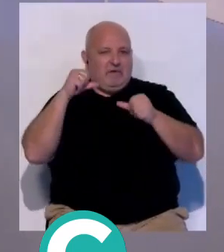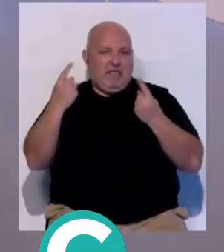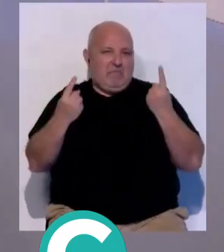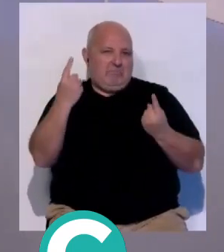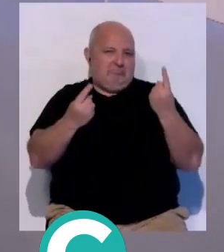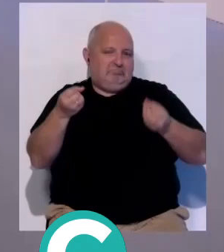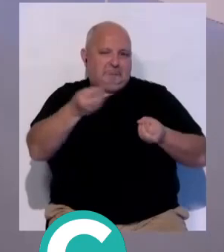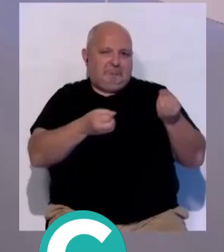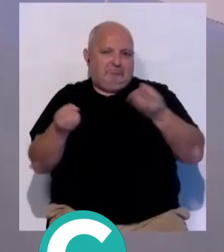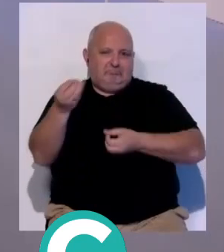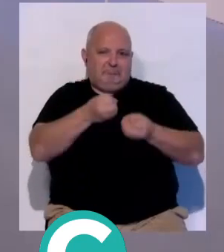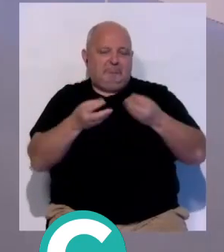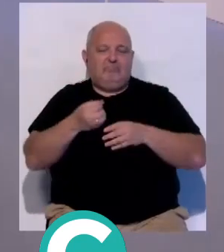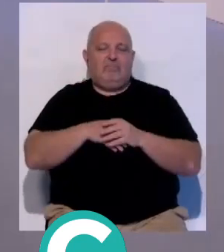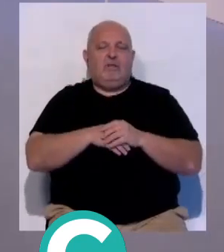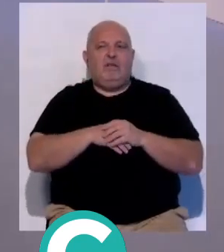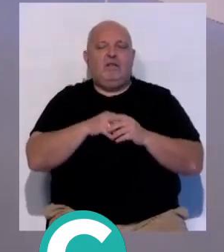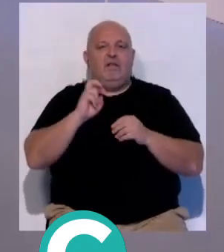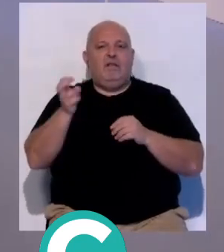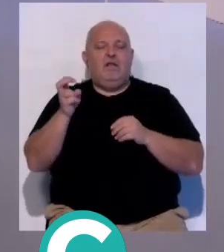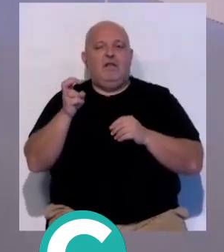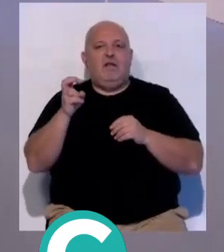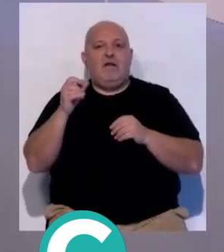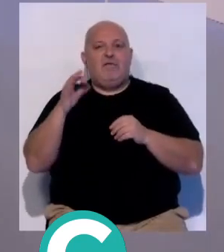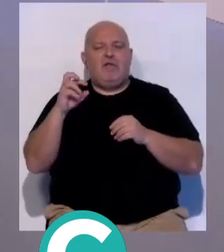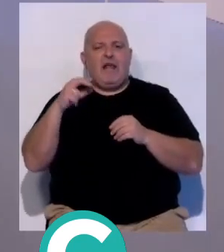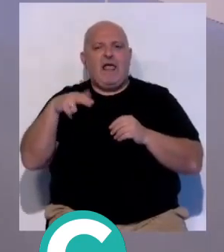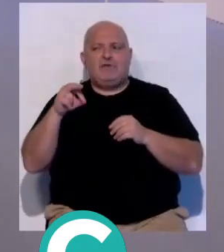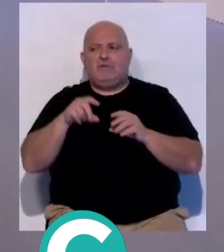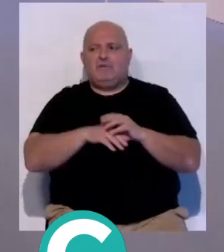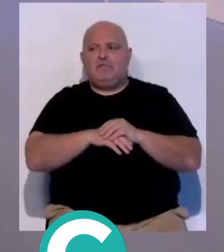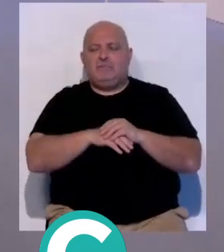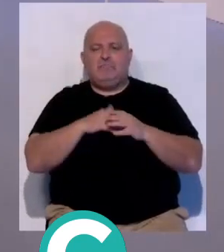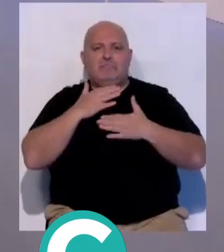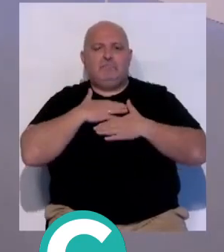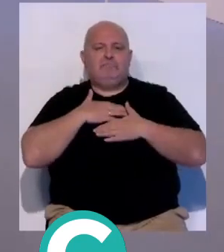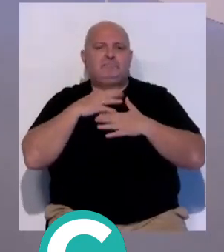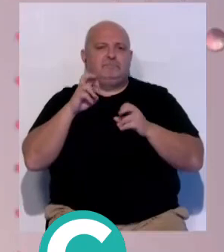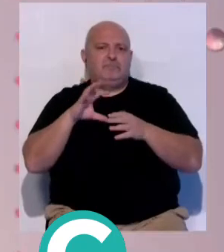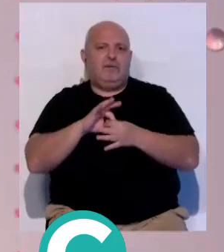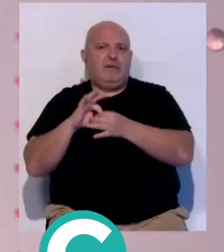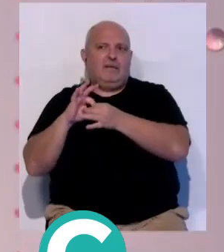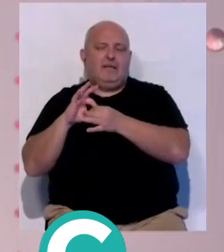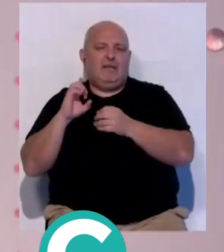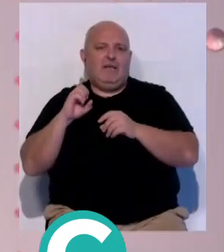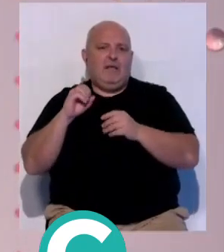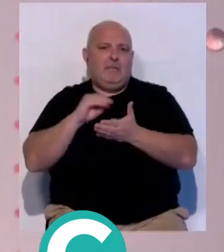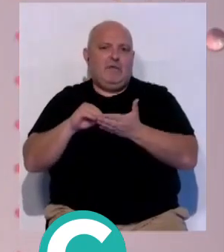gratificante la de Alfredo año que creo que bueno para mí es un referente del periodismo nacional